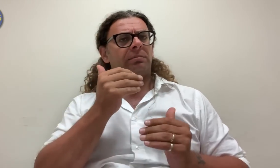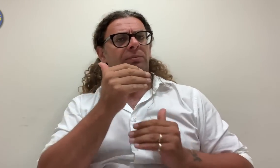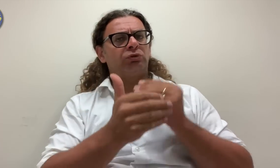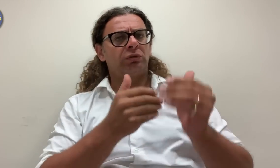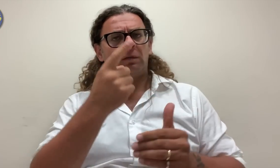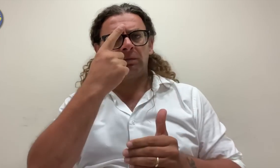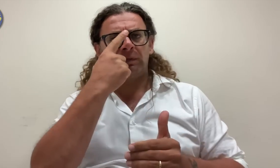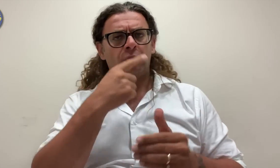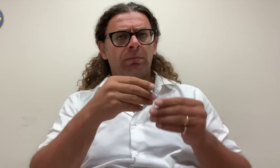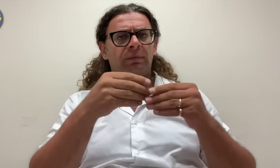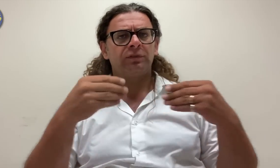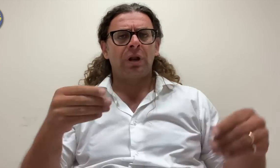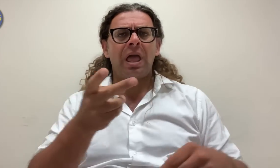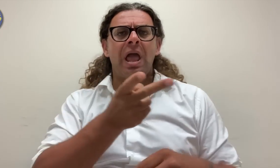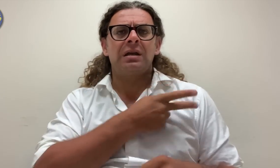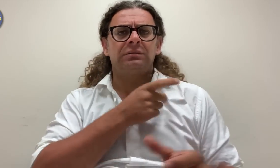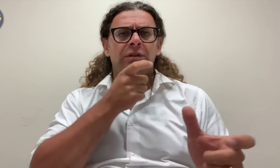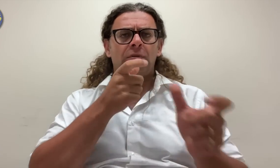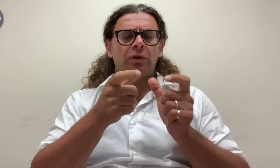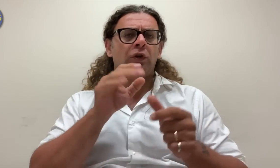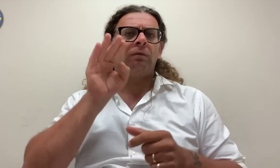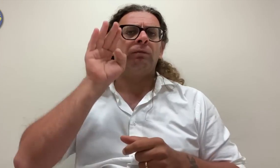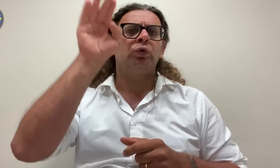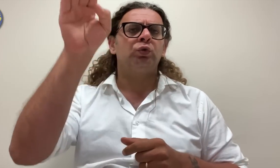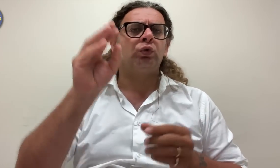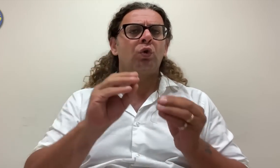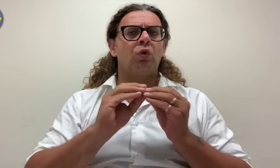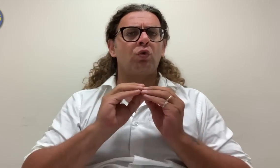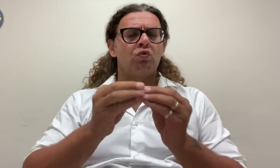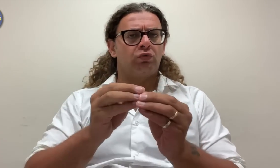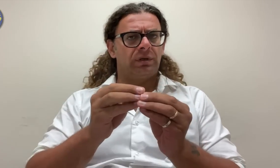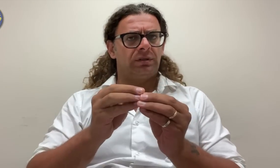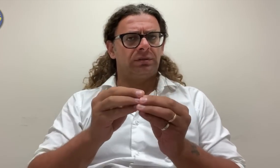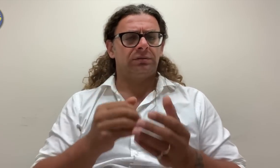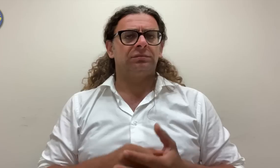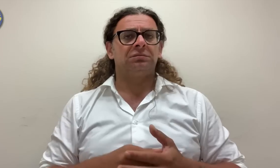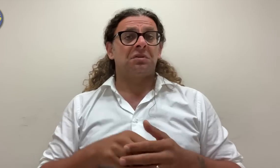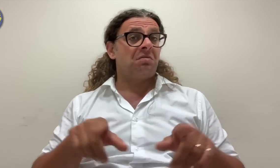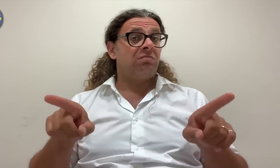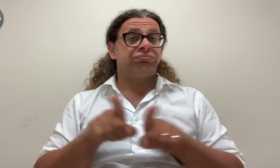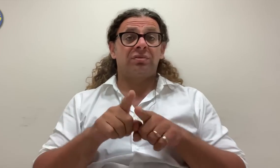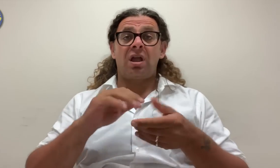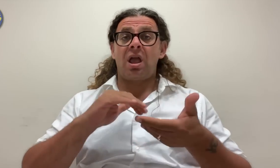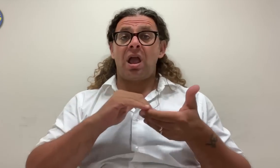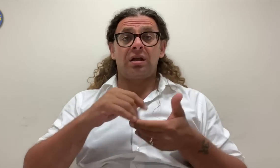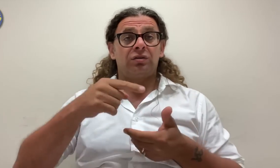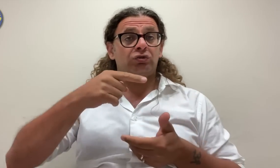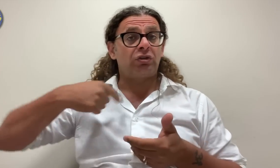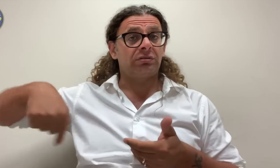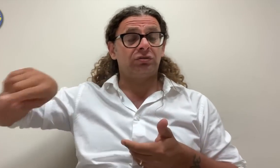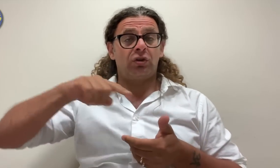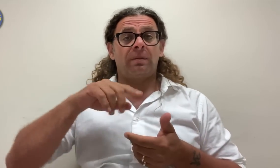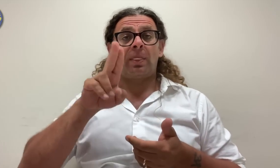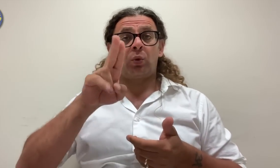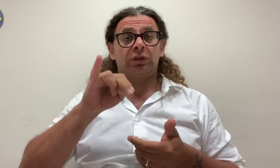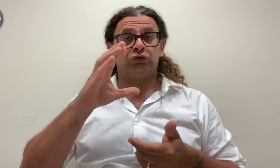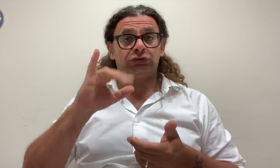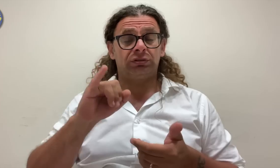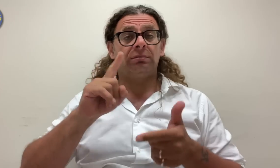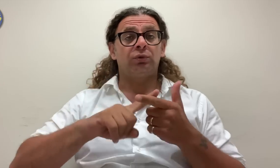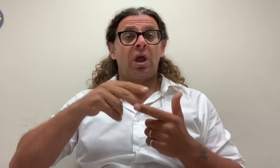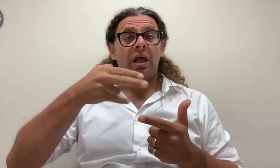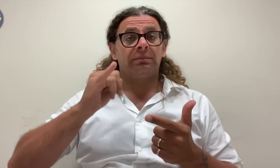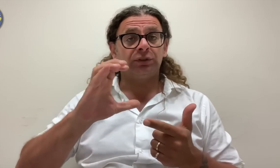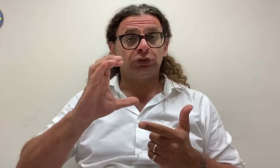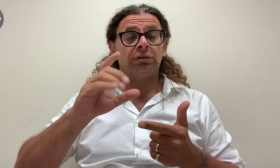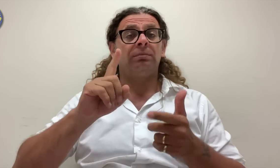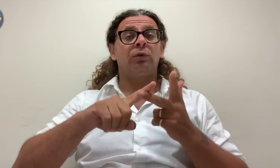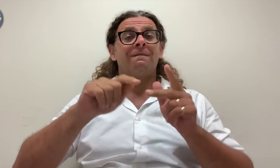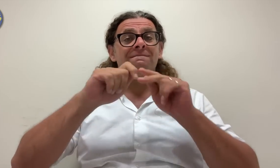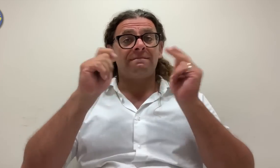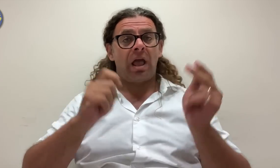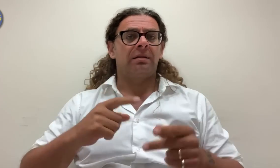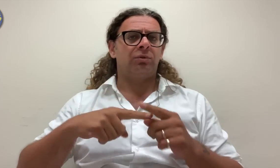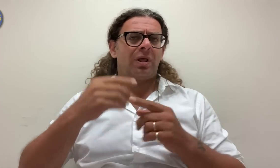che possano comprendere quale percorso vada intrapreso in futuro per formare gli Assistenti alla Comunicazione. Anche le altre associazioni come UICI, ANMIC,